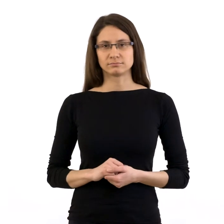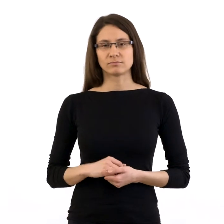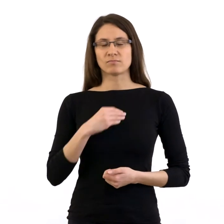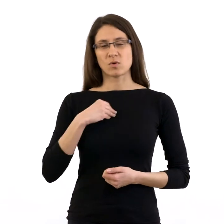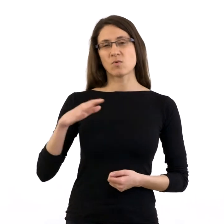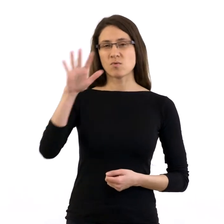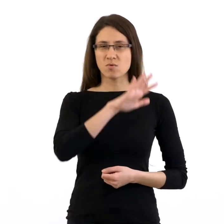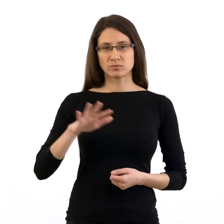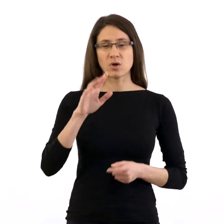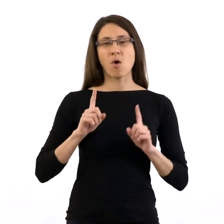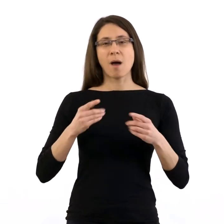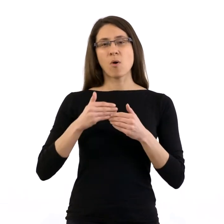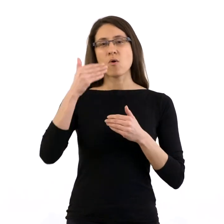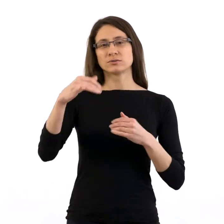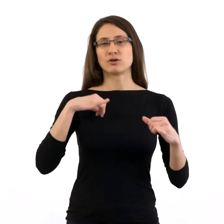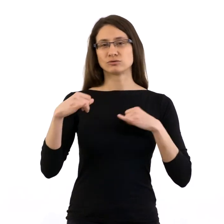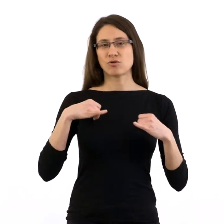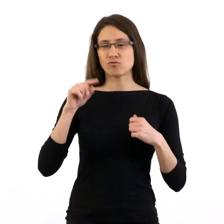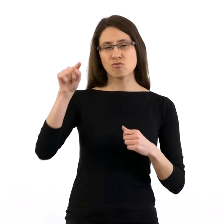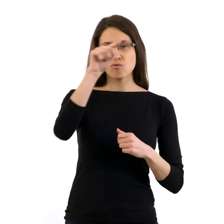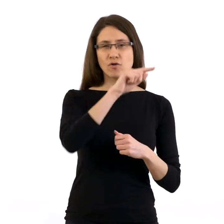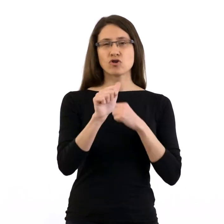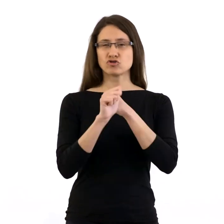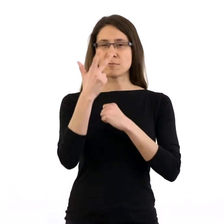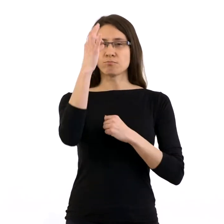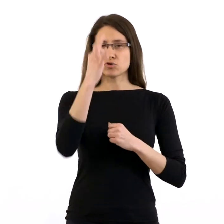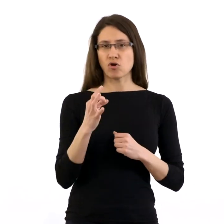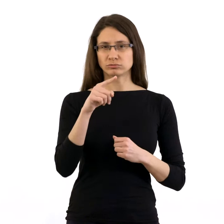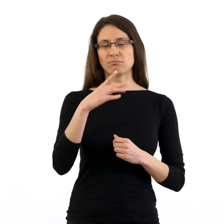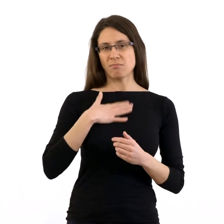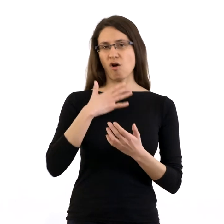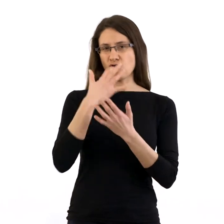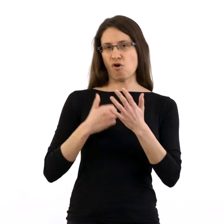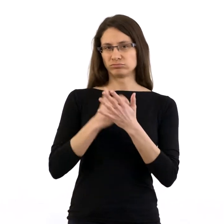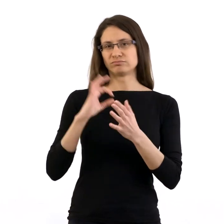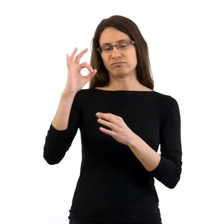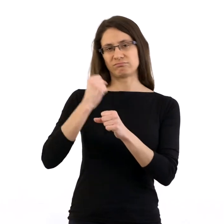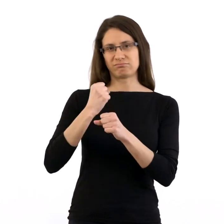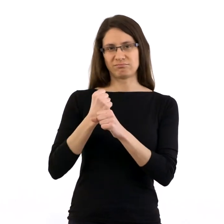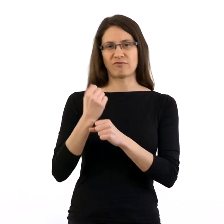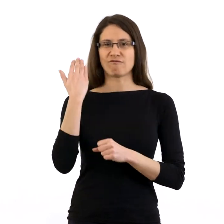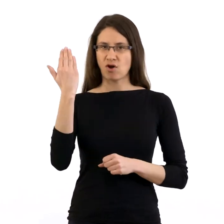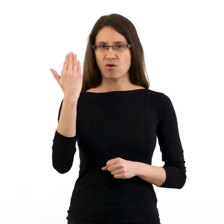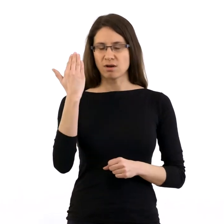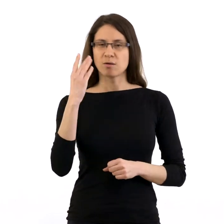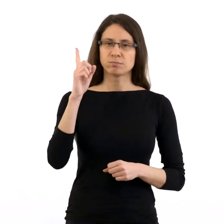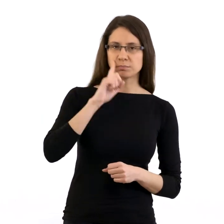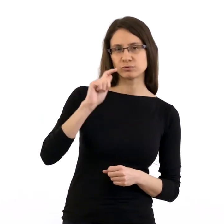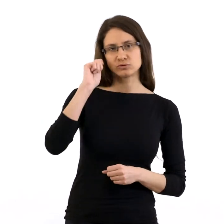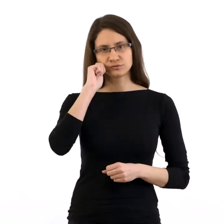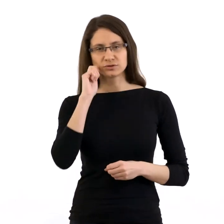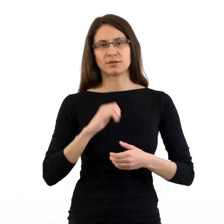63% organizacji w Polsce korzysta z pracy wolontariuszy i wolontariuszek.